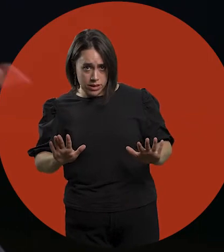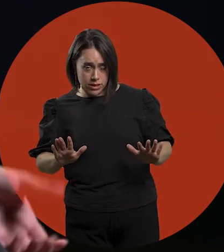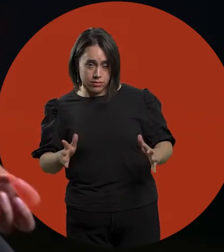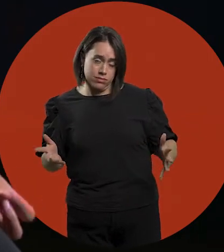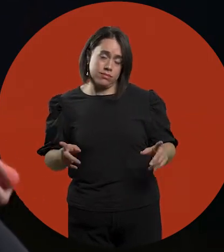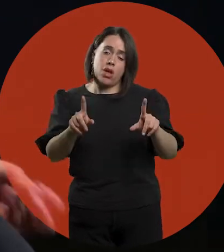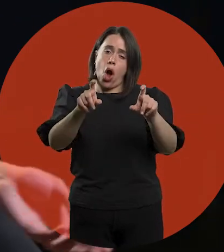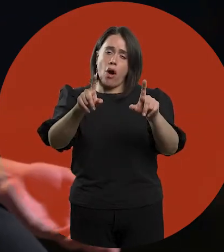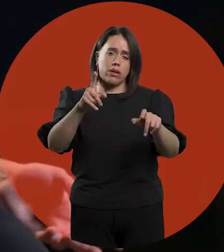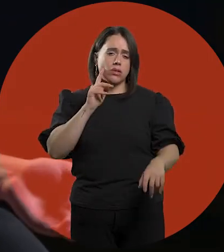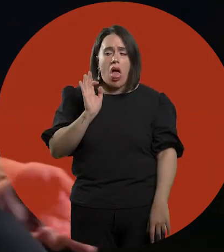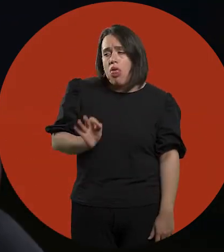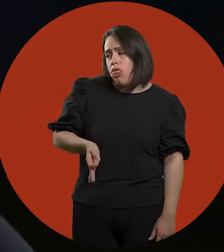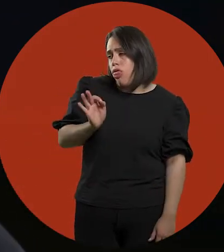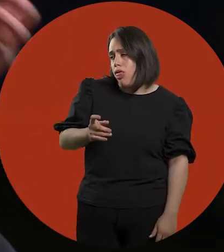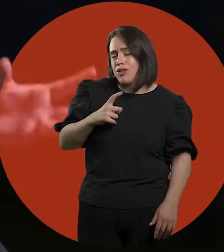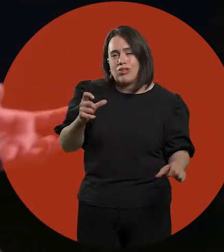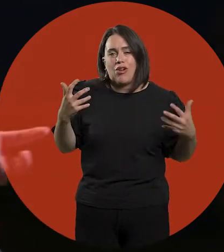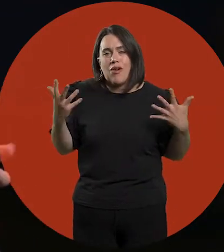obviamente no voy a tener ganas, no hay motivación.